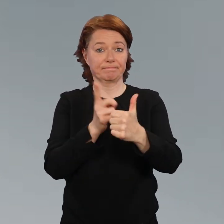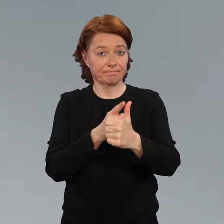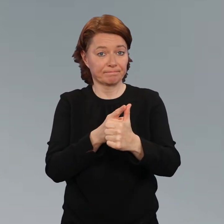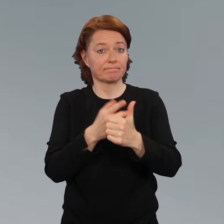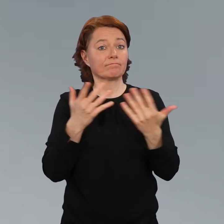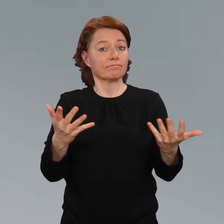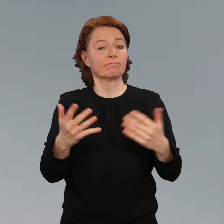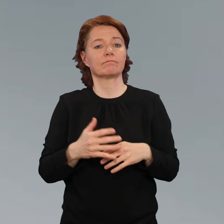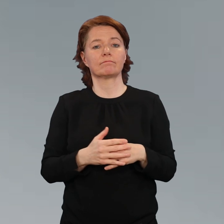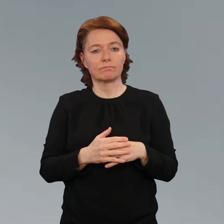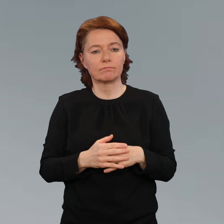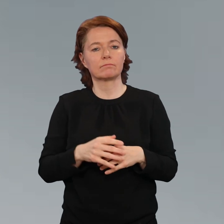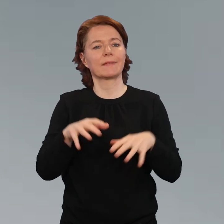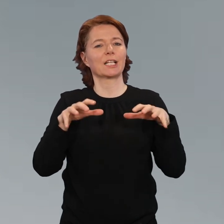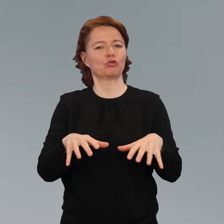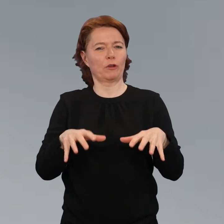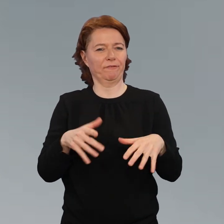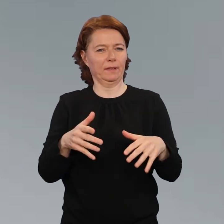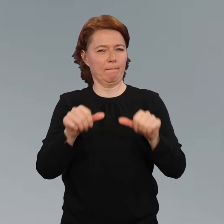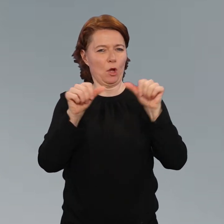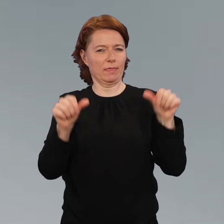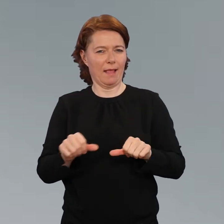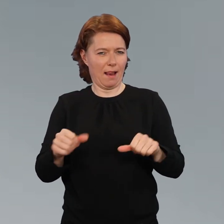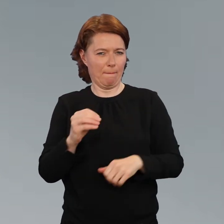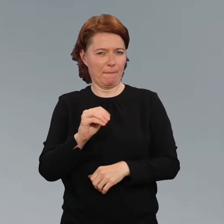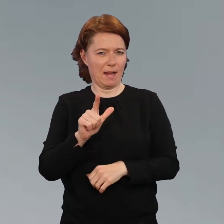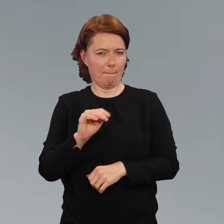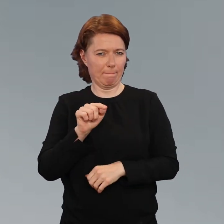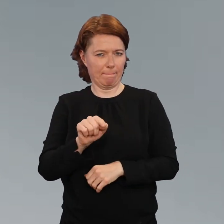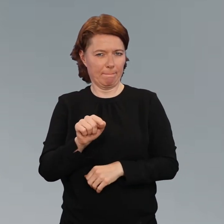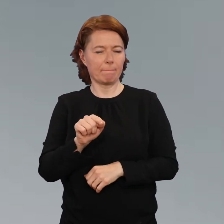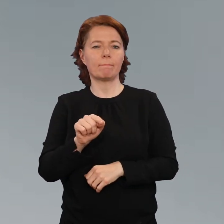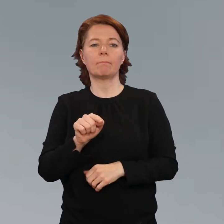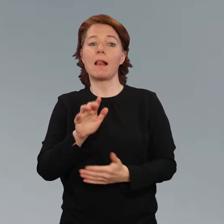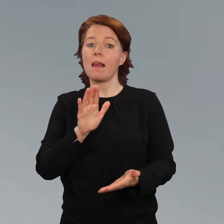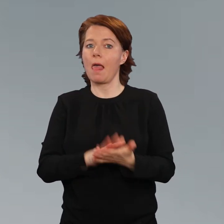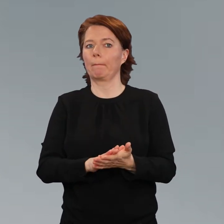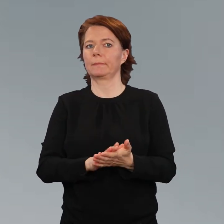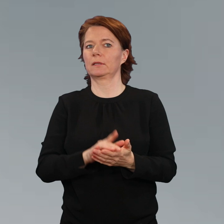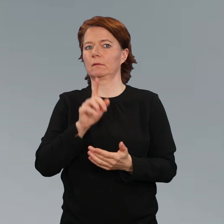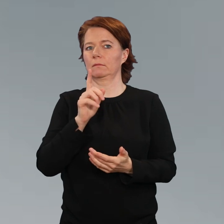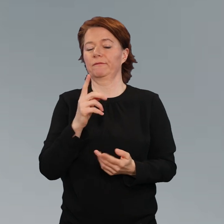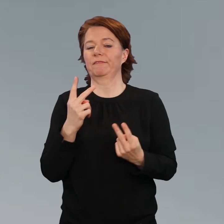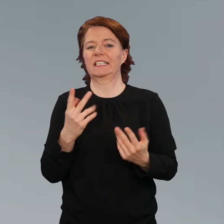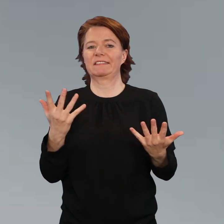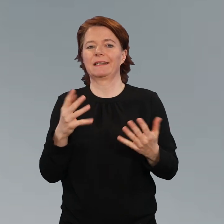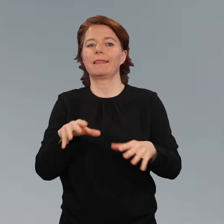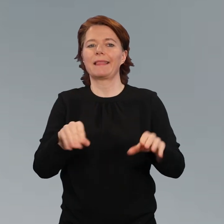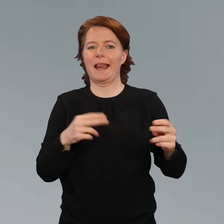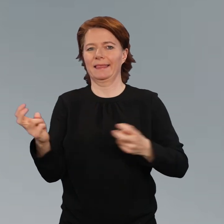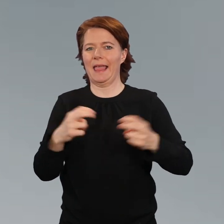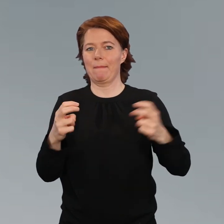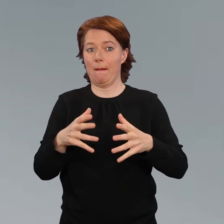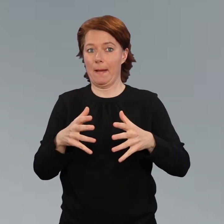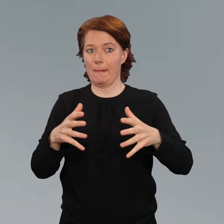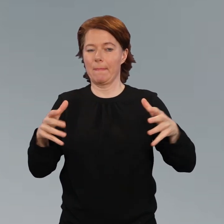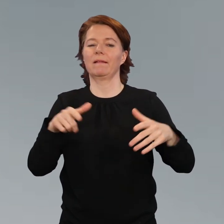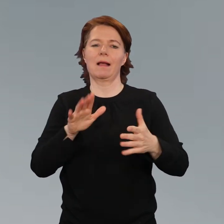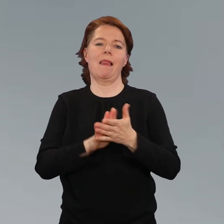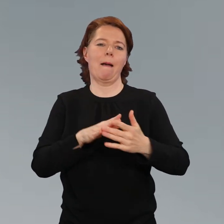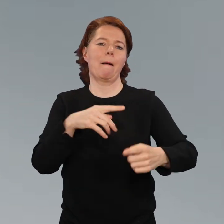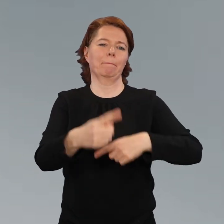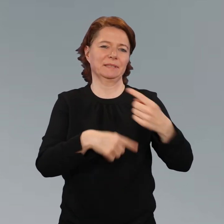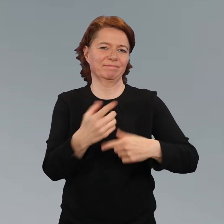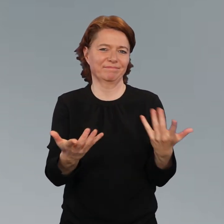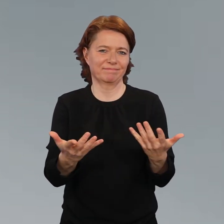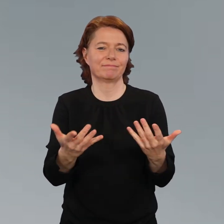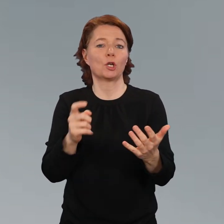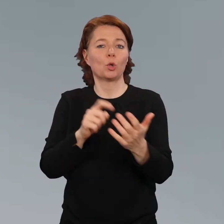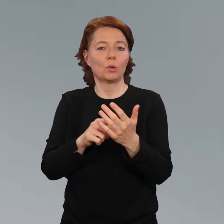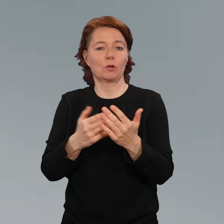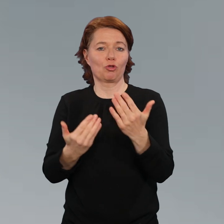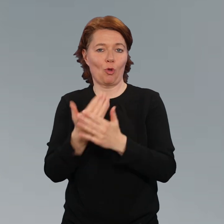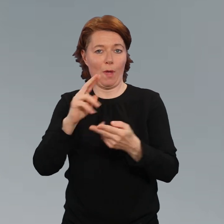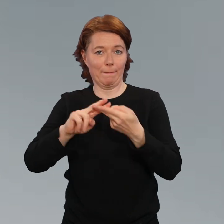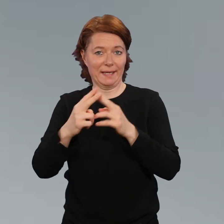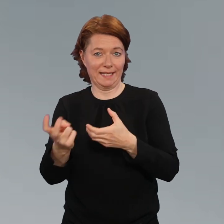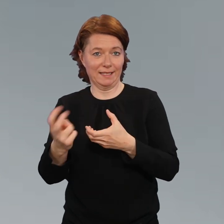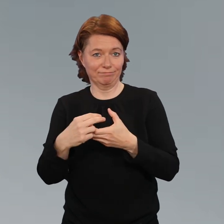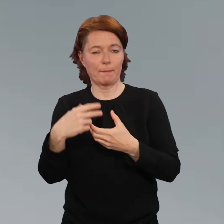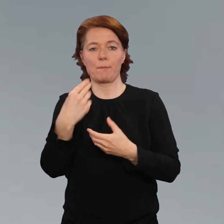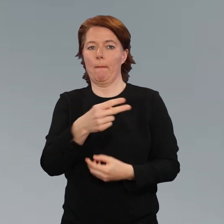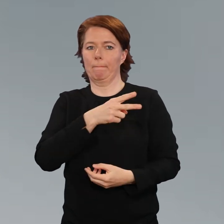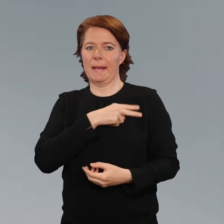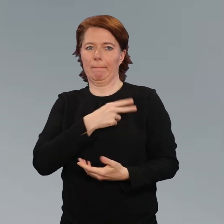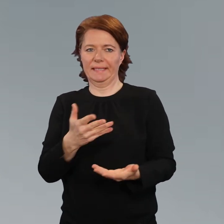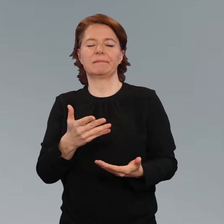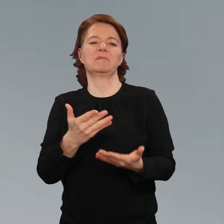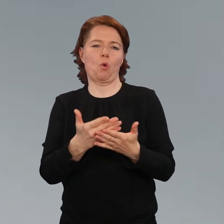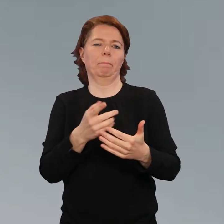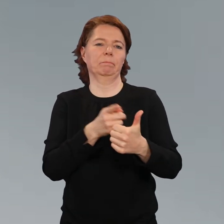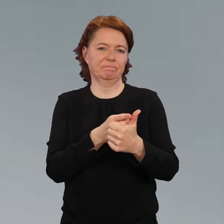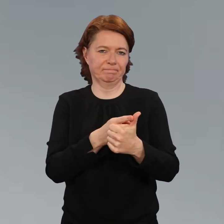1. Nur wenn immer mehr Teilnehmer hinzukommen, funktioniert das Geschäftsmodell (z.B. gibt es Prämien für neue Mitglieder)